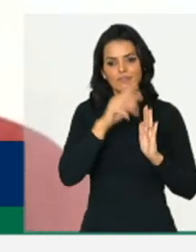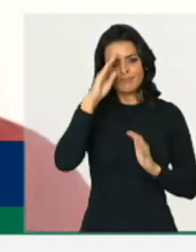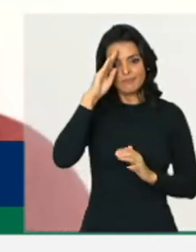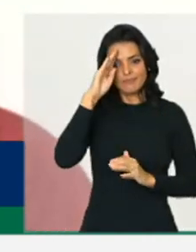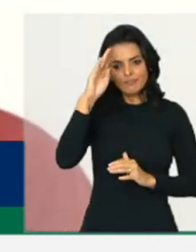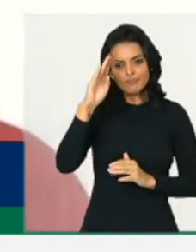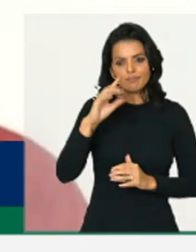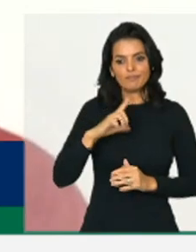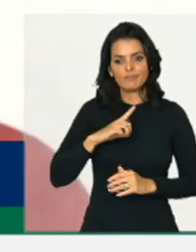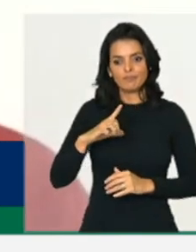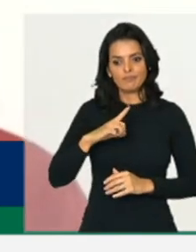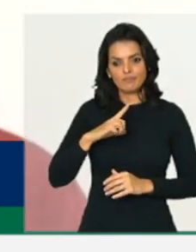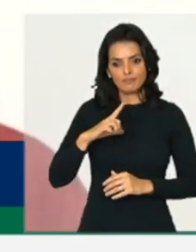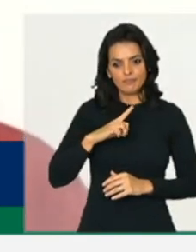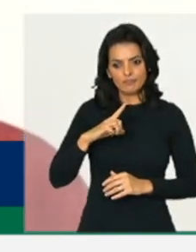REGIÕES PARA NÓS SUPRIMIMOS ESSE DISPOSITIVO NO QUE DIZ